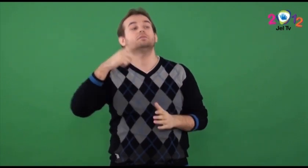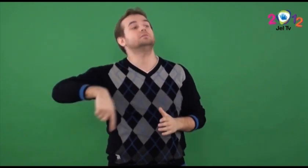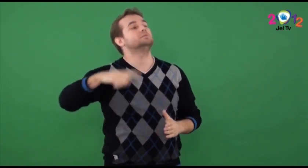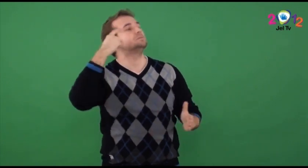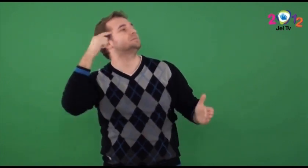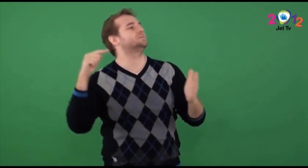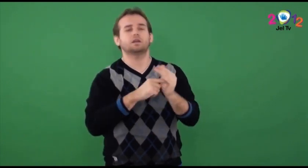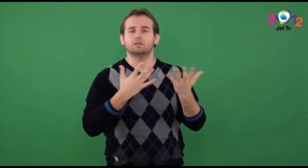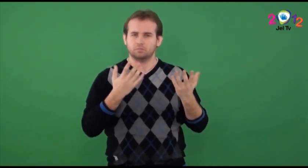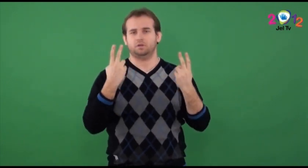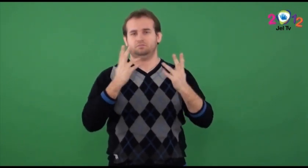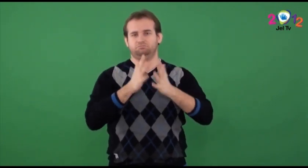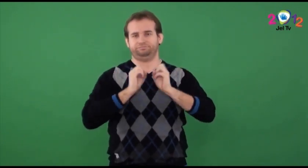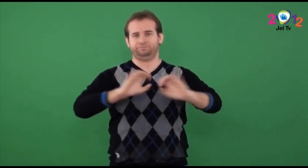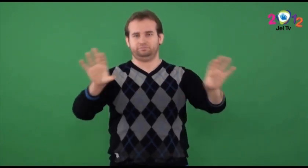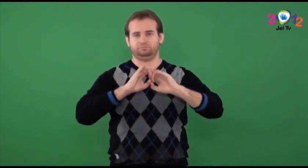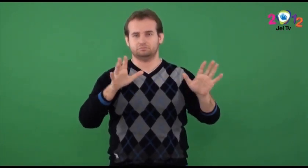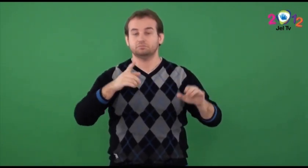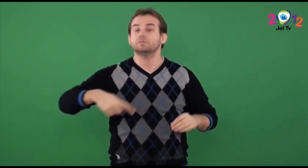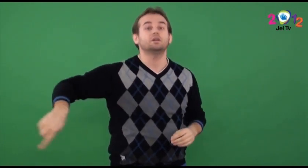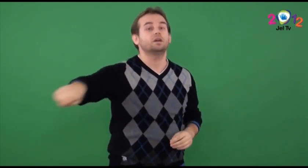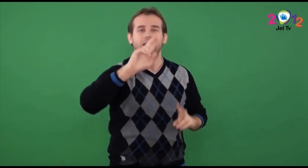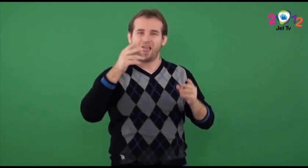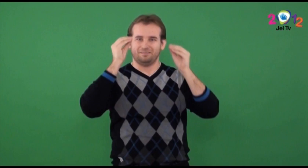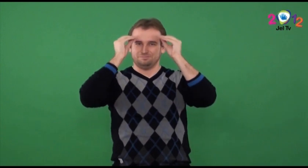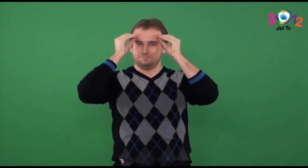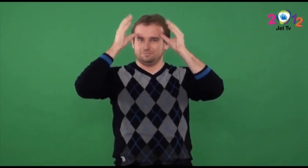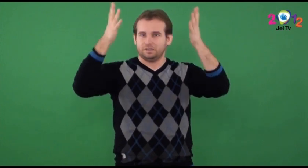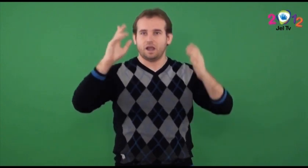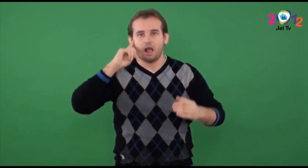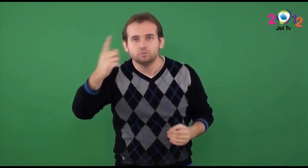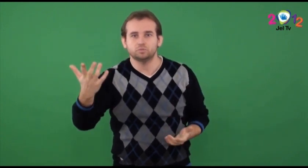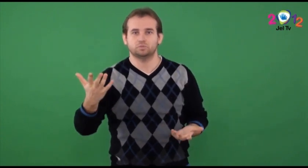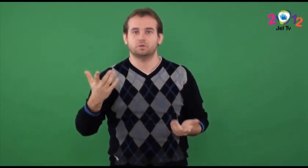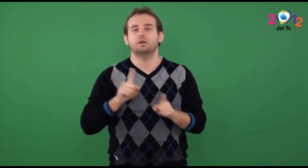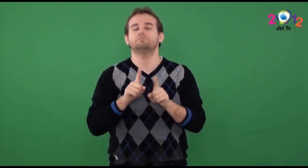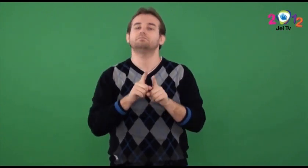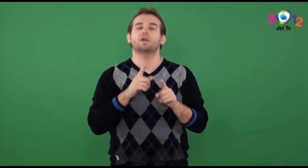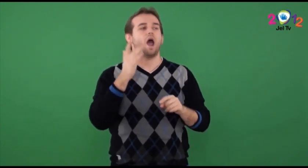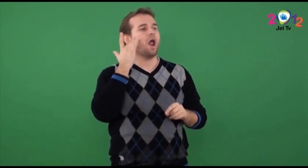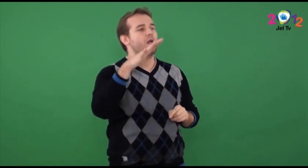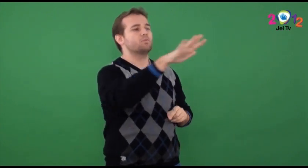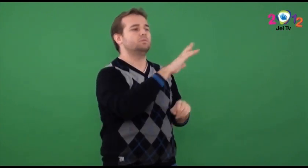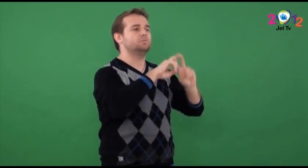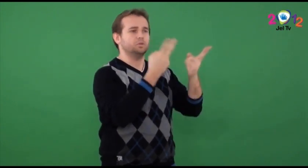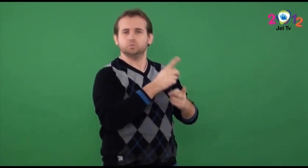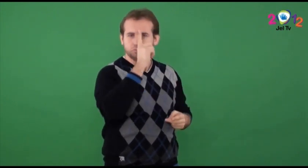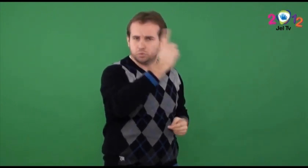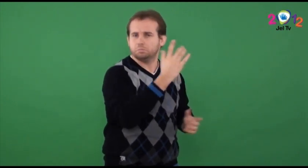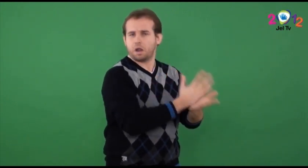A JelTv célja jelnyelven átadni az információkat, hogy Ti is tudjatok mindenrõl. A hallók tudnak mindenrõl, mi történik a világban, a siketek viszont nem.